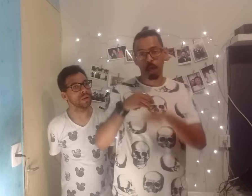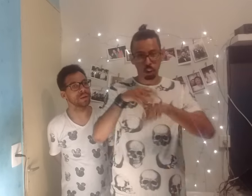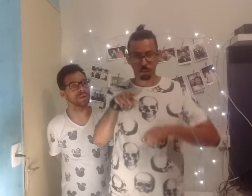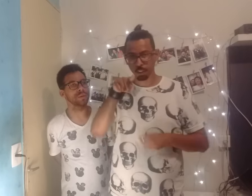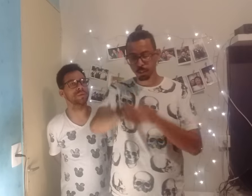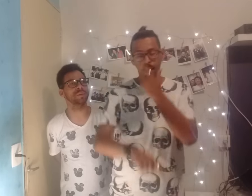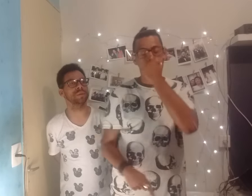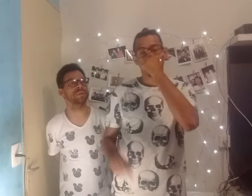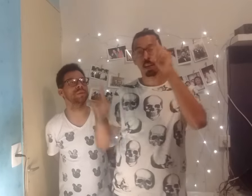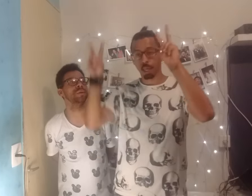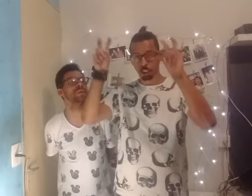bom um dica!